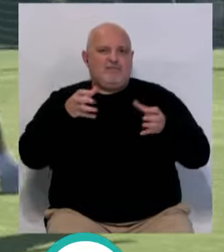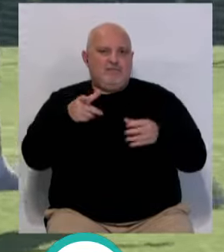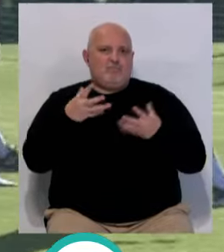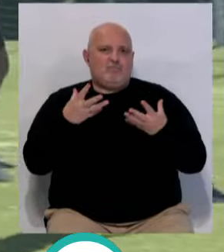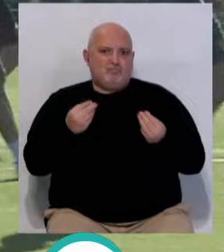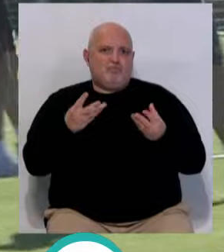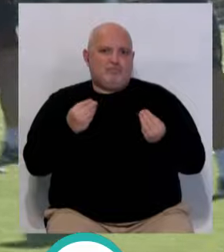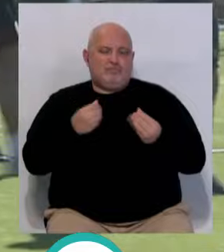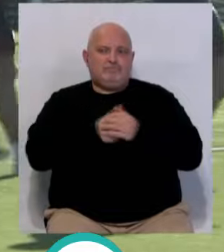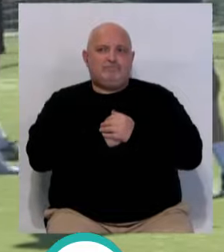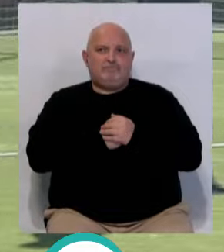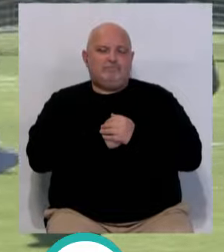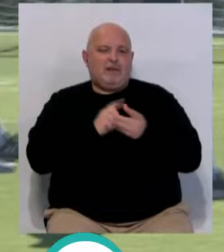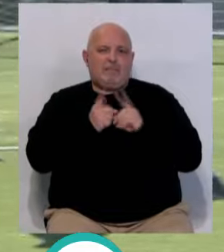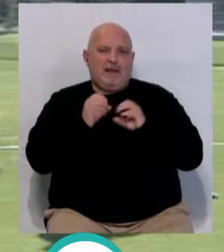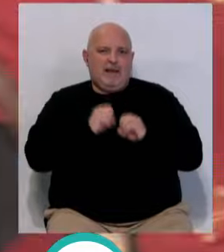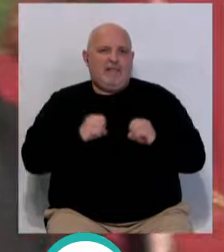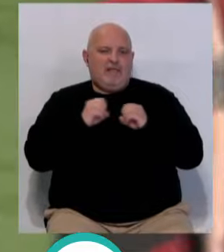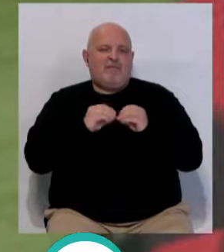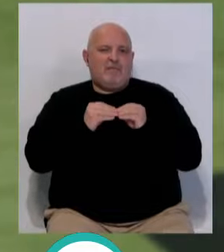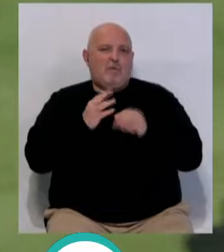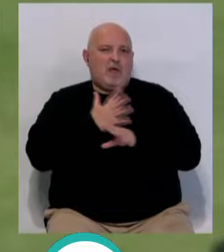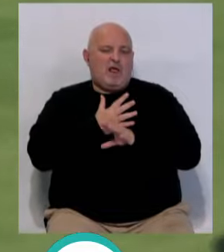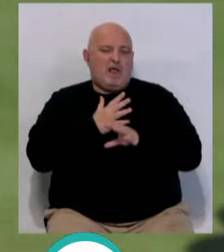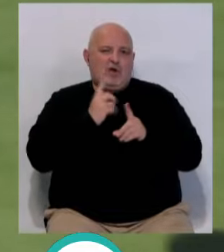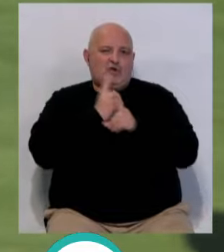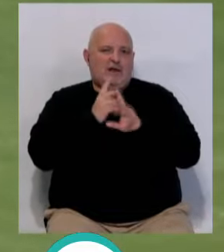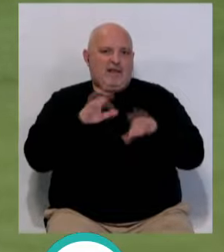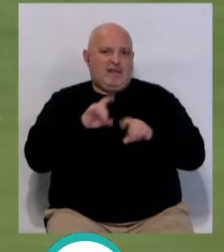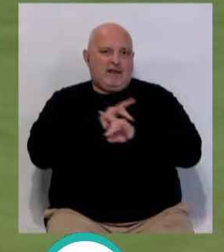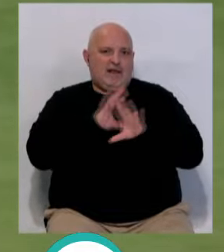que que no va a cambiar nada de su forma de jugar porque juega contra el c eso está claro el tema